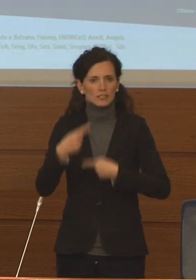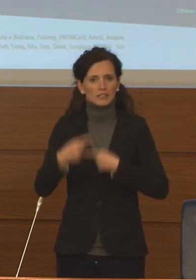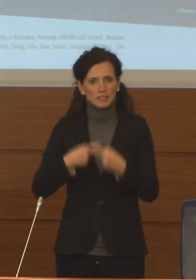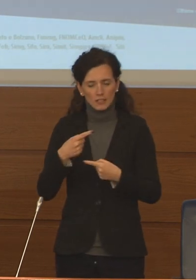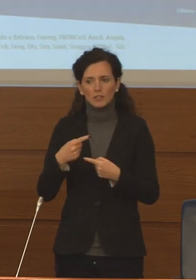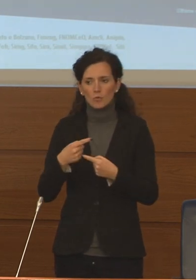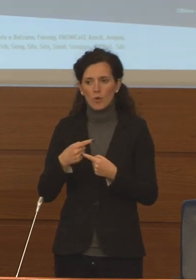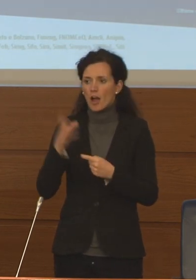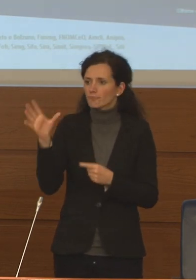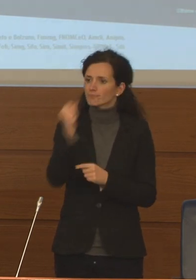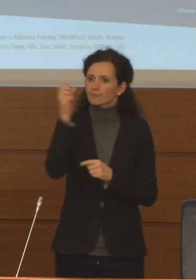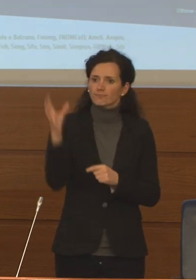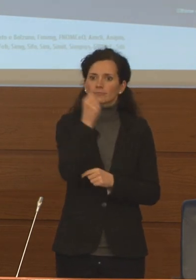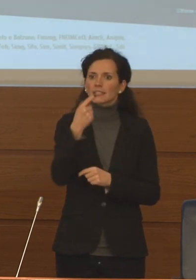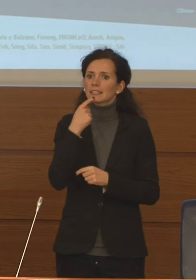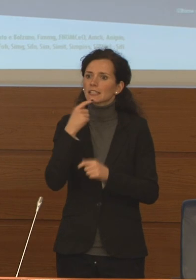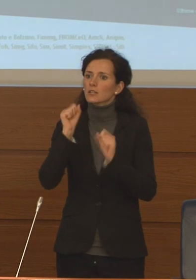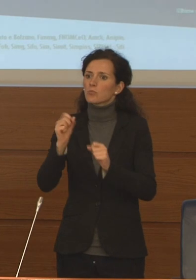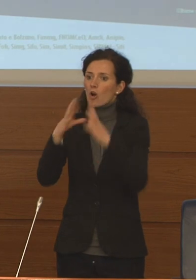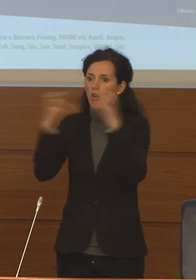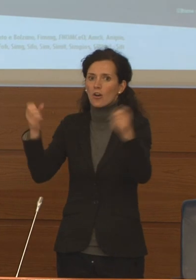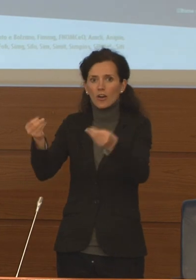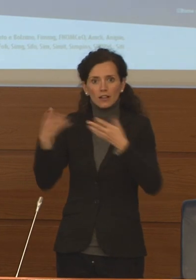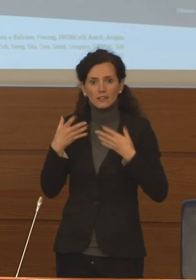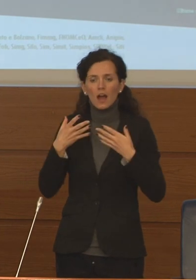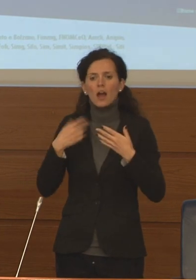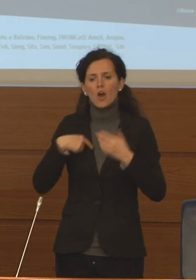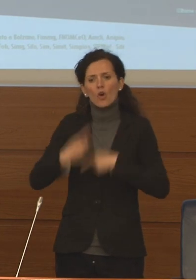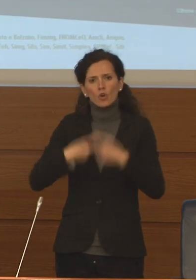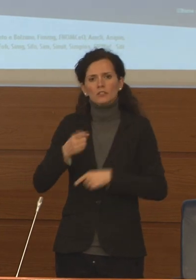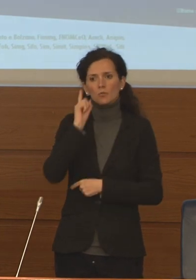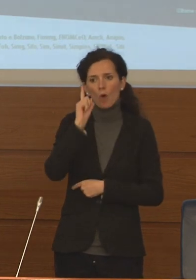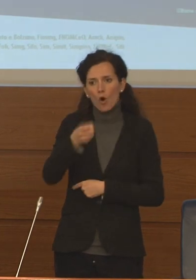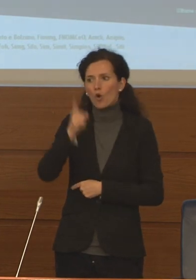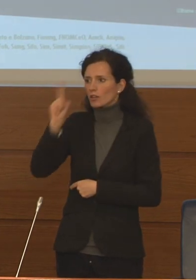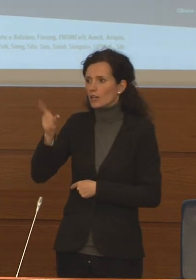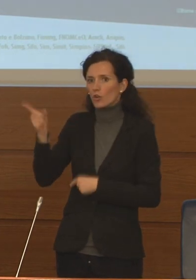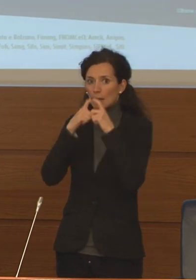fornitori, stiamo effettuando altri ordini così come le regioni stanno